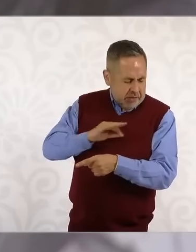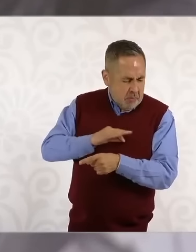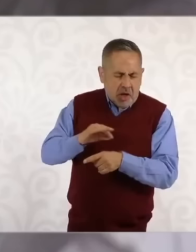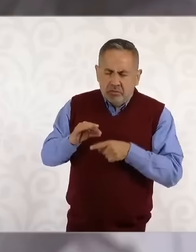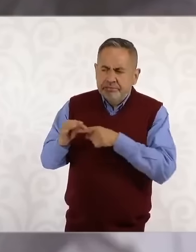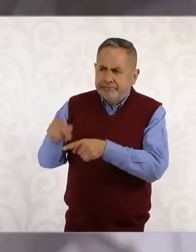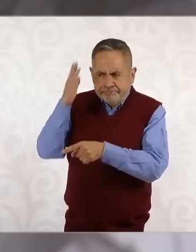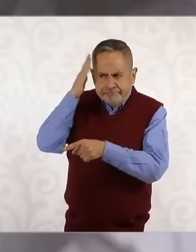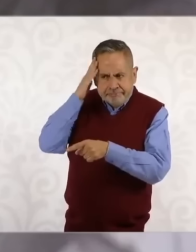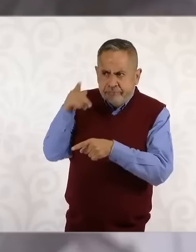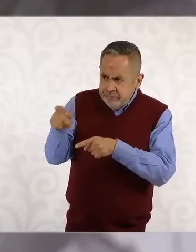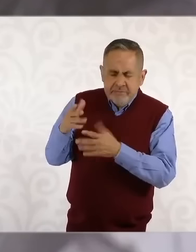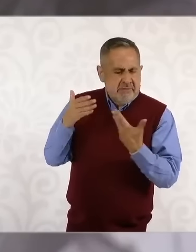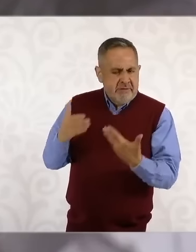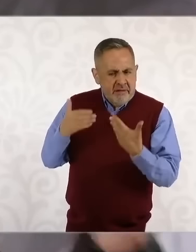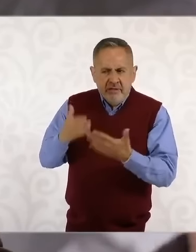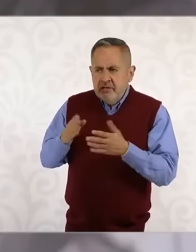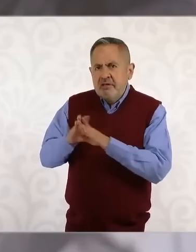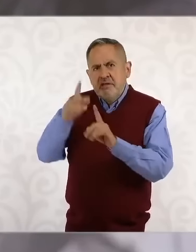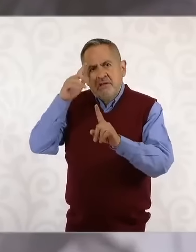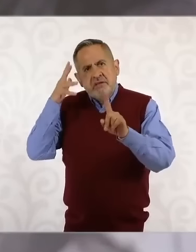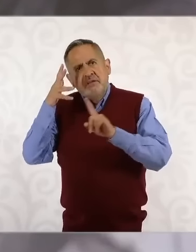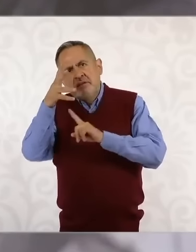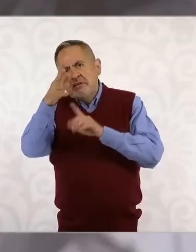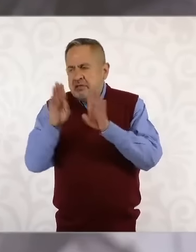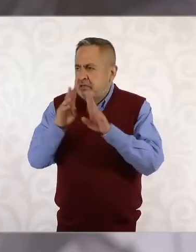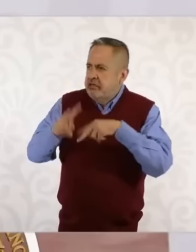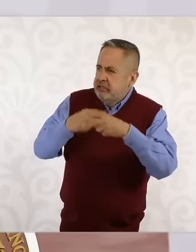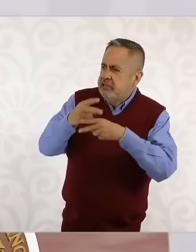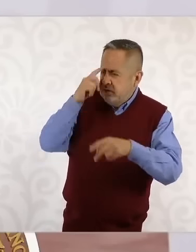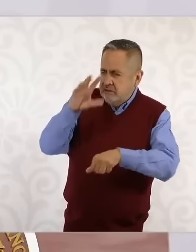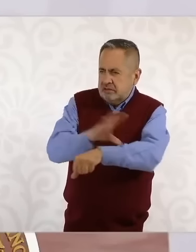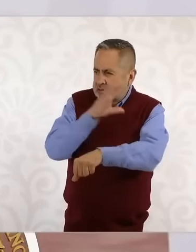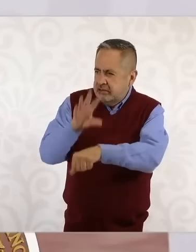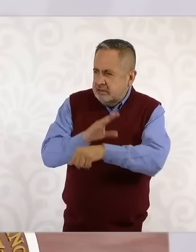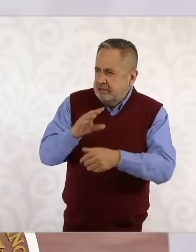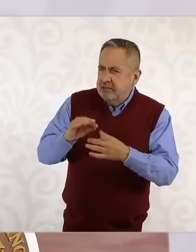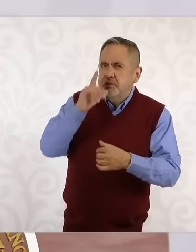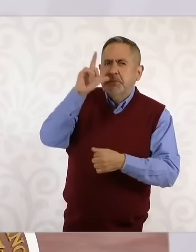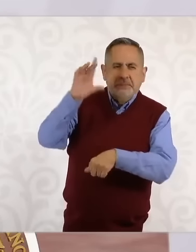una planeación mucho más clara de hacia dónde debe de ir la generación eléctrica y este y